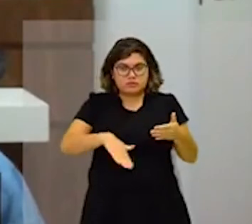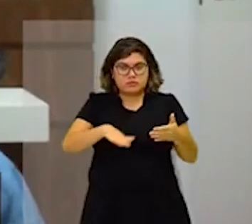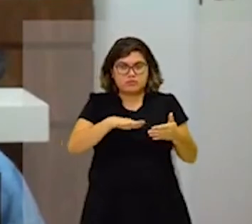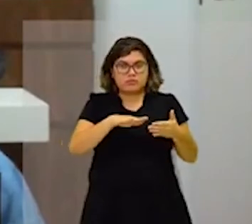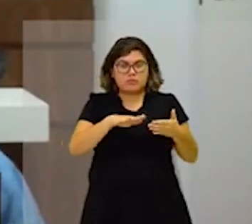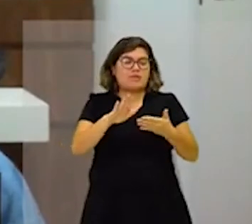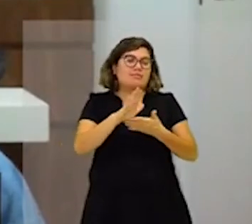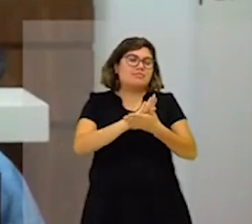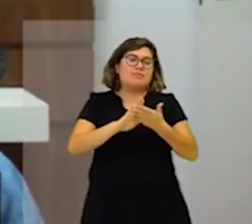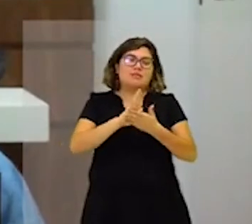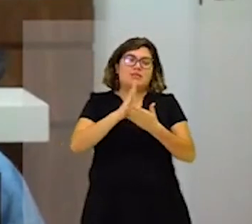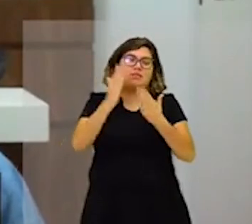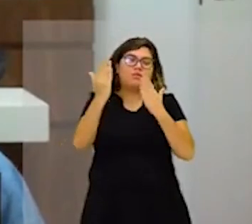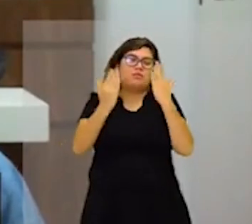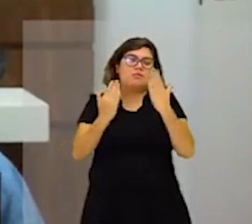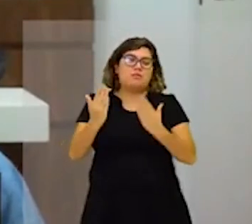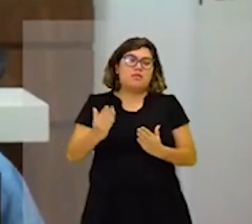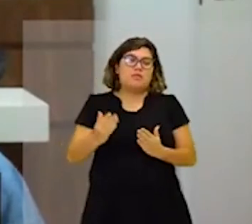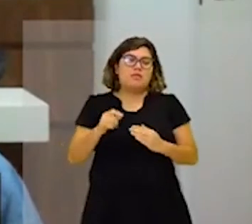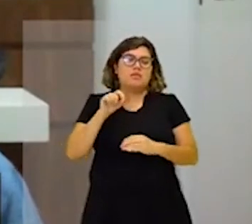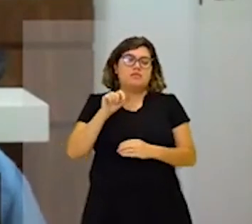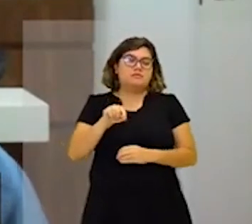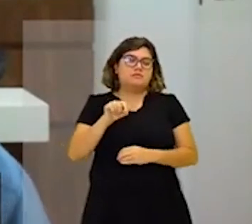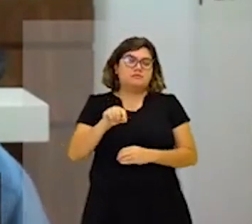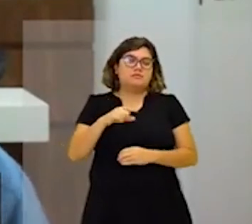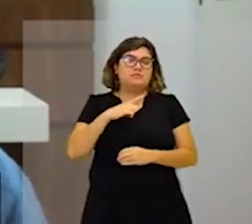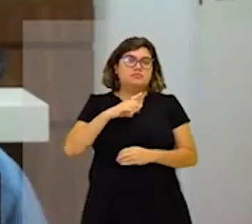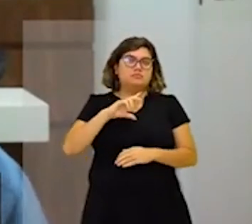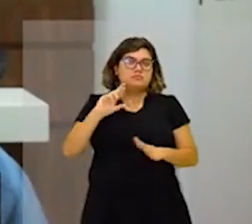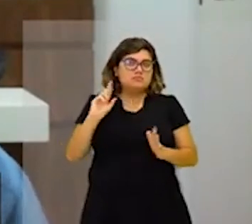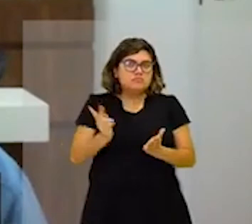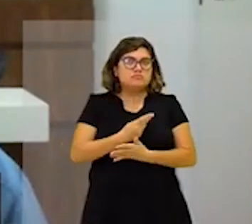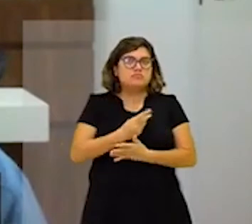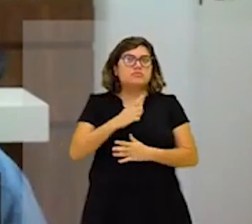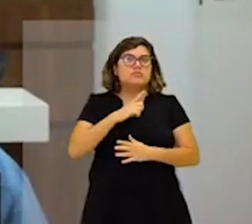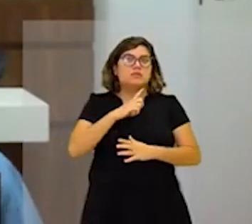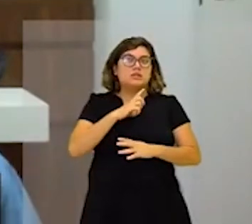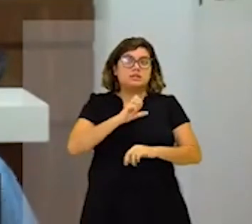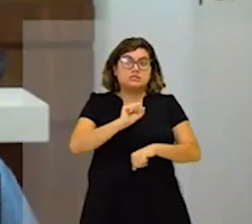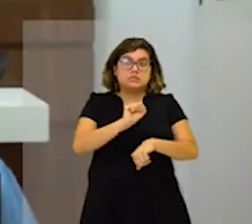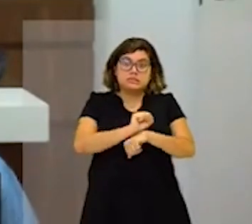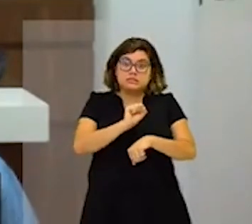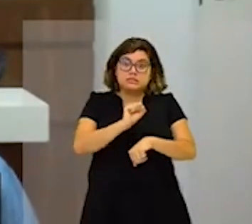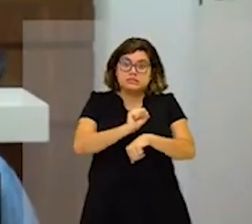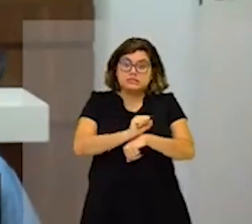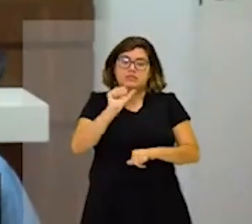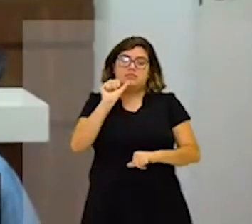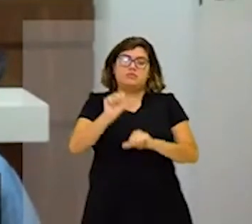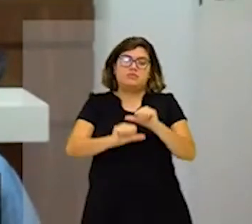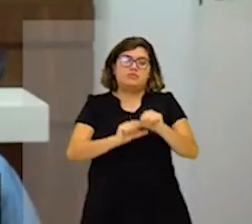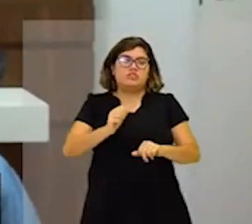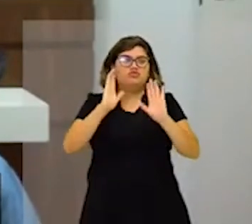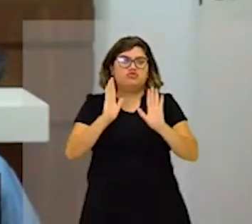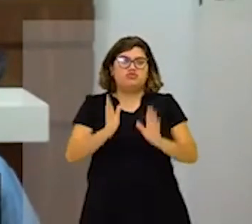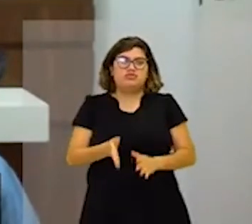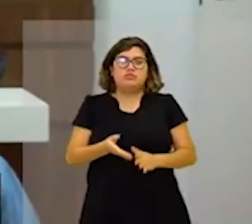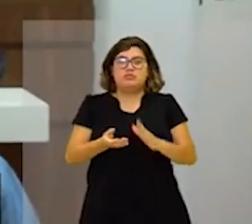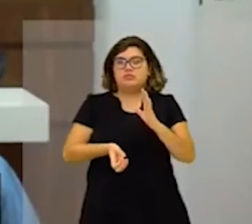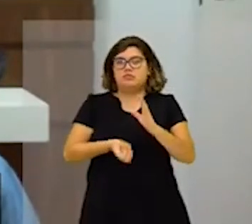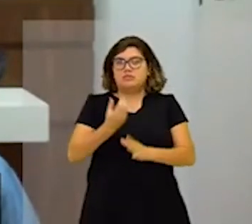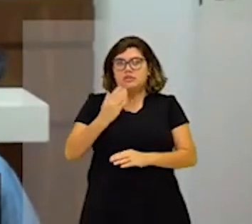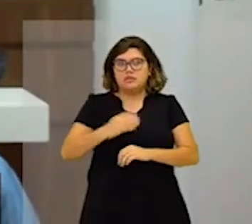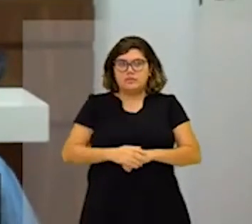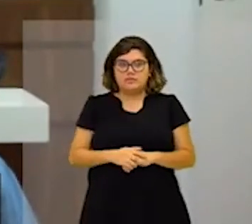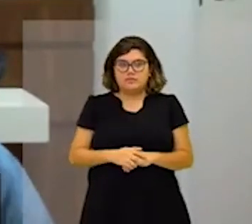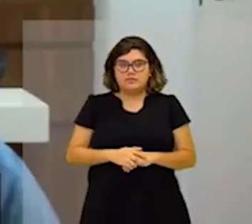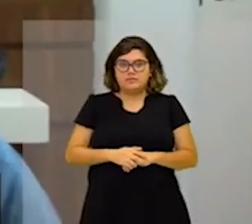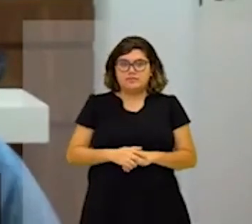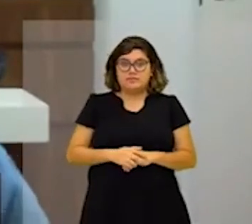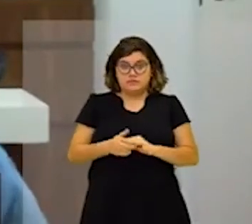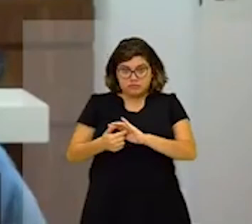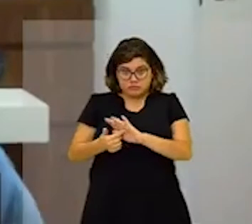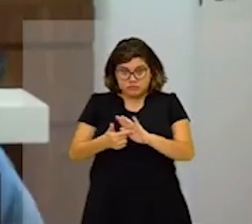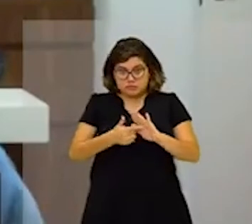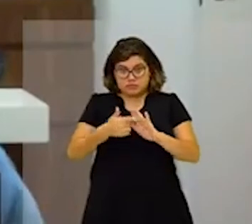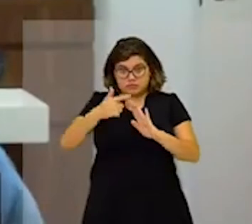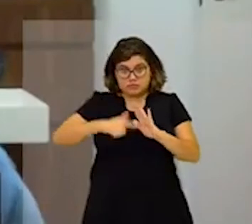potencialmente ao efeito esperável da mudança já produzido e trazer de novo mas recurso privado